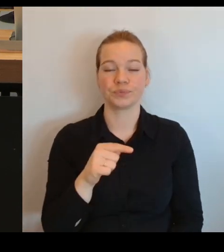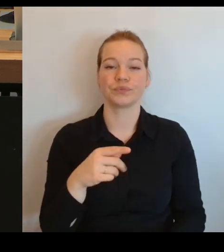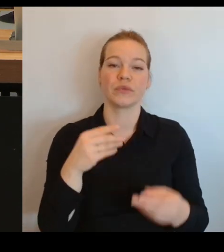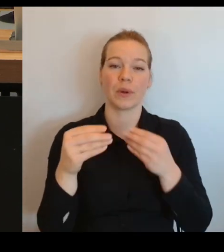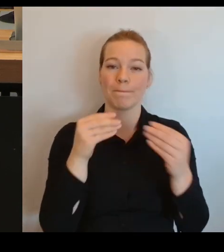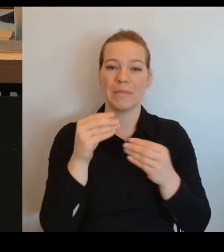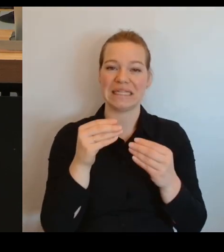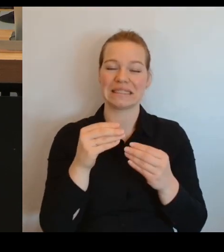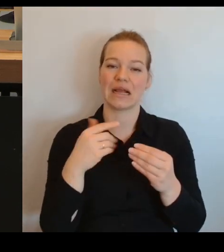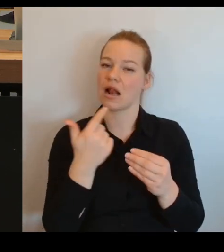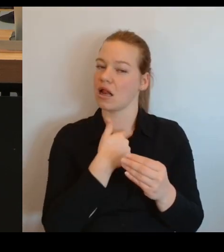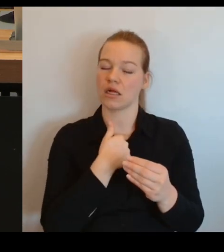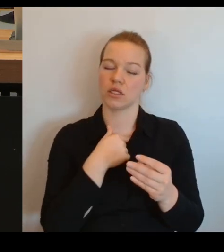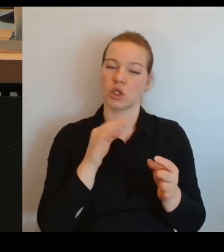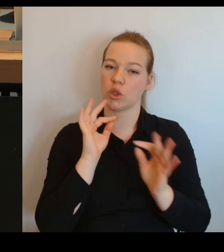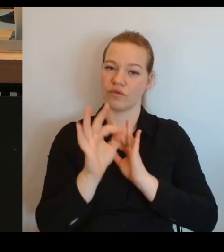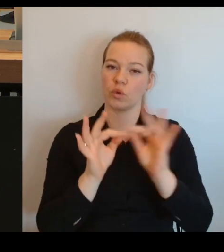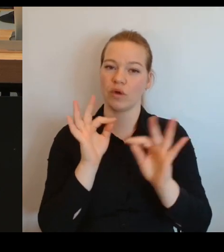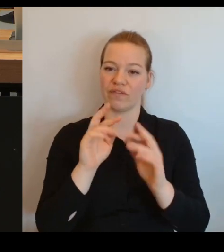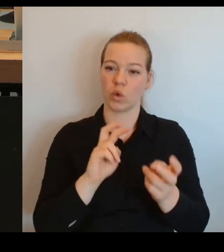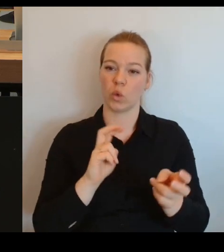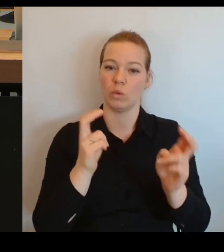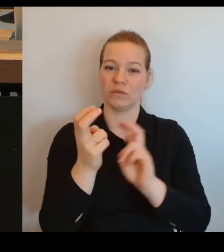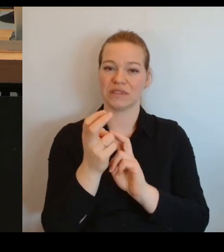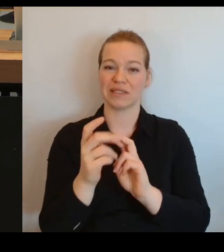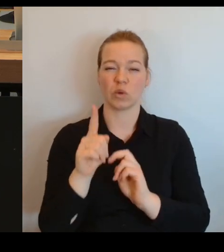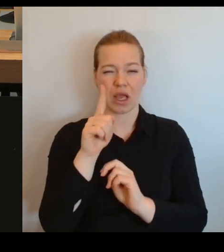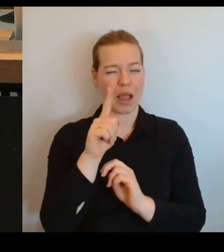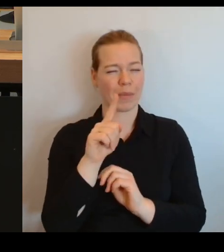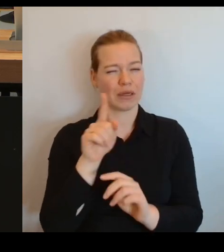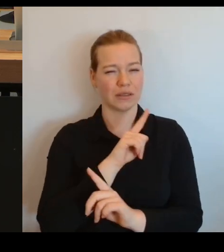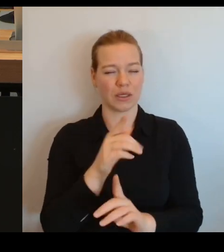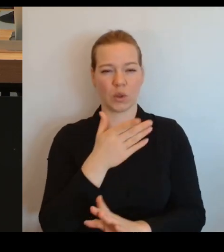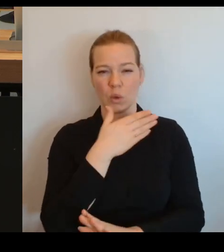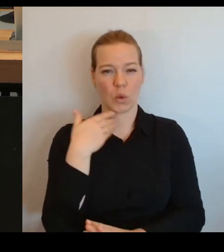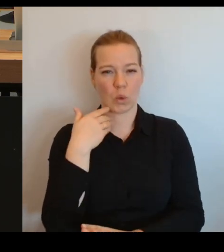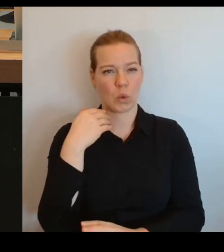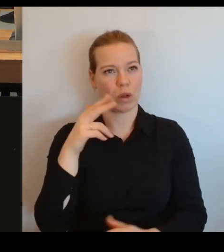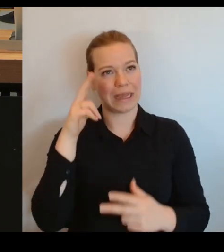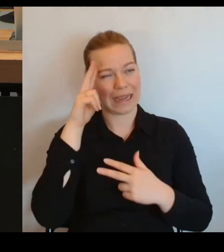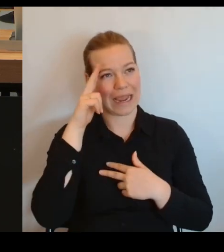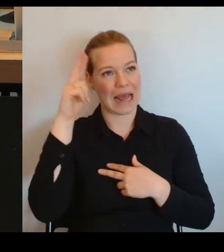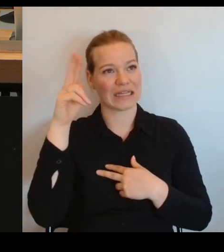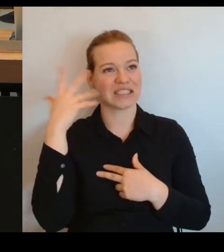klimarettungspolitischen Träumereien ökosozialistischer Provenienz. Dieser Seite vielen Dank